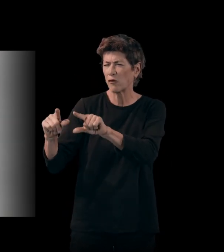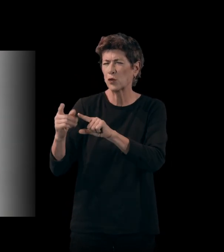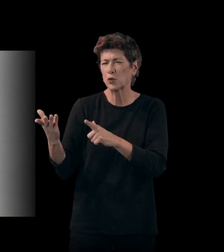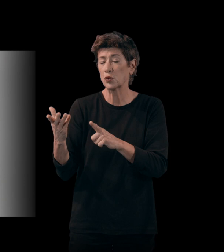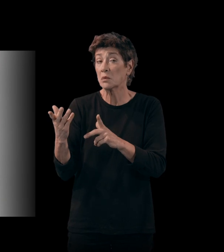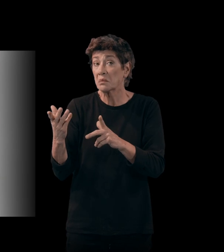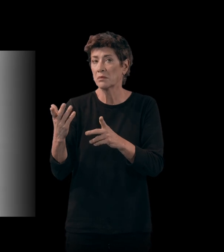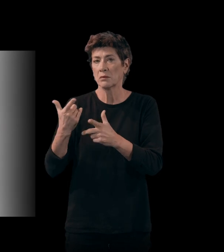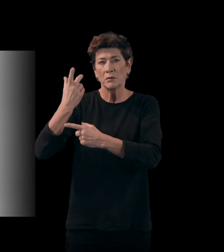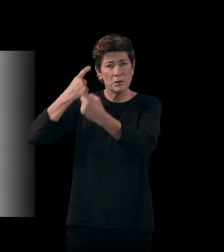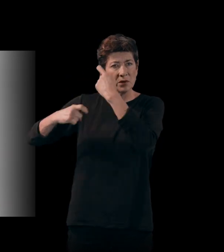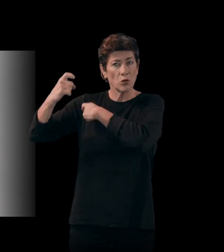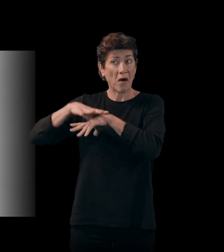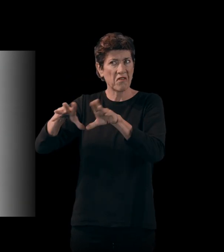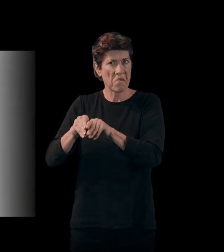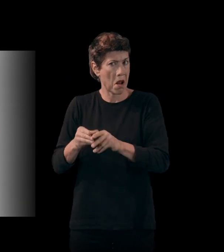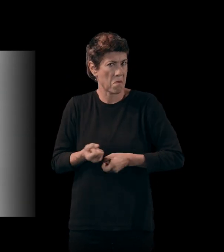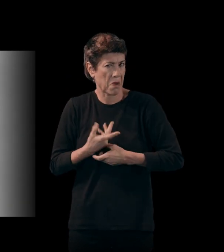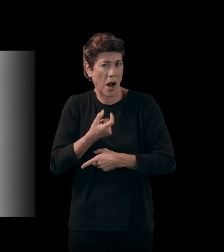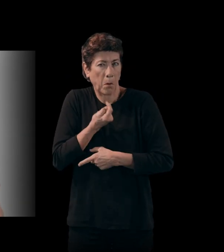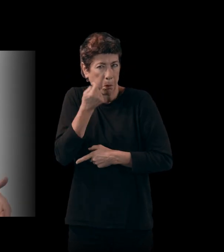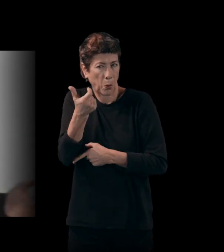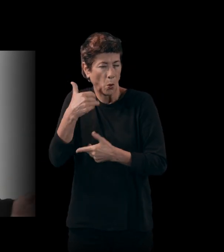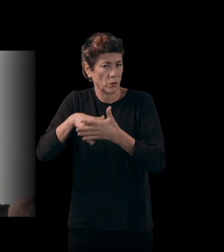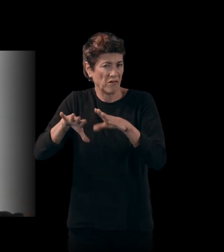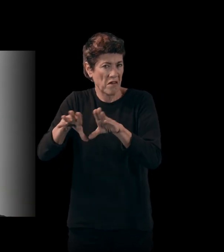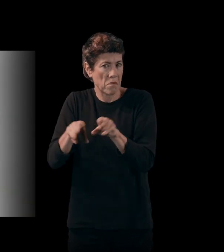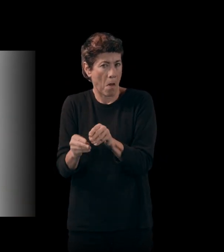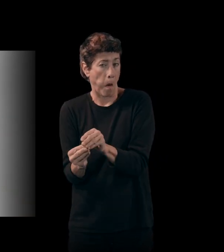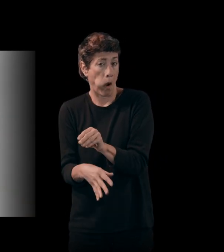sur cette histoire familiale et vous allez partir sur les traces